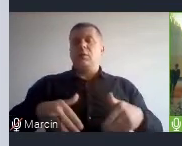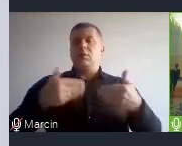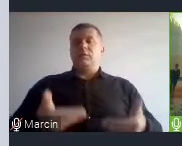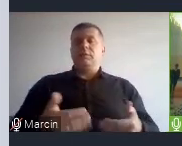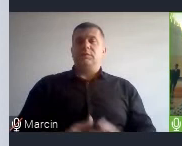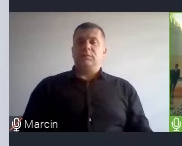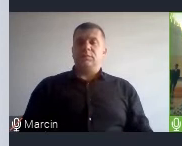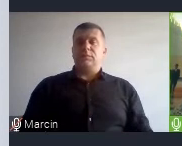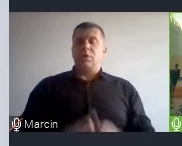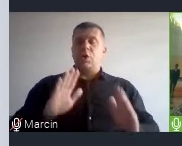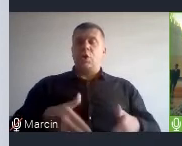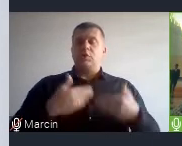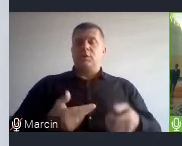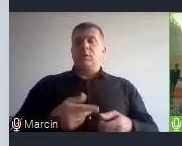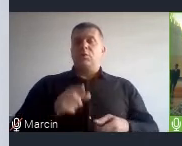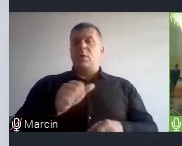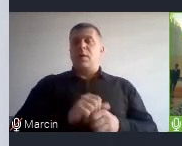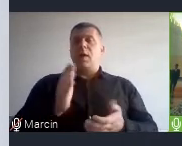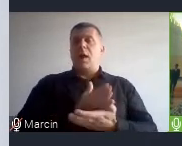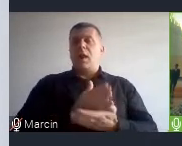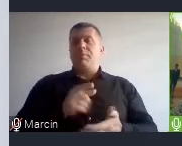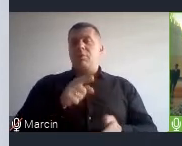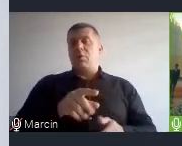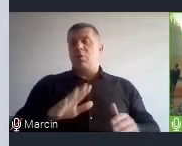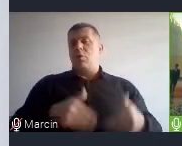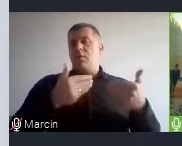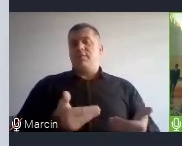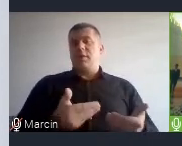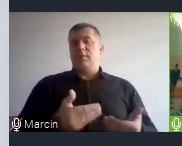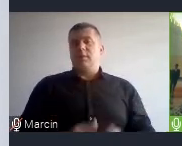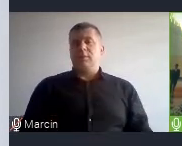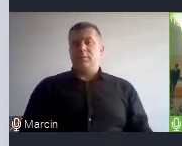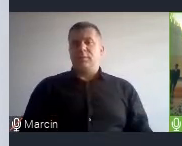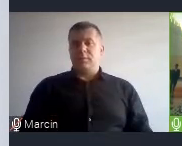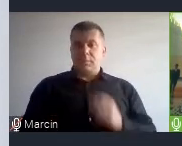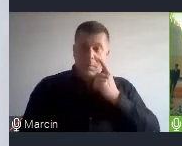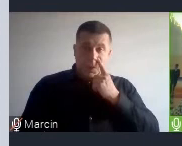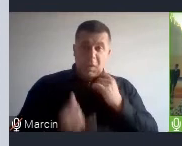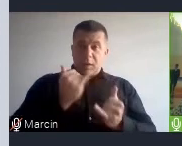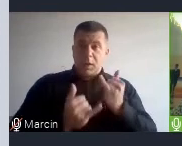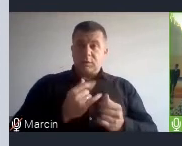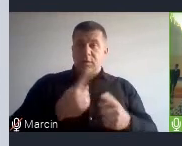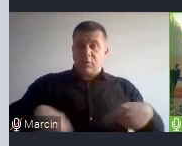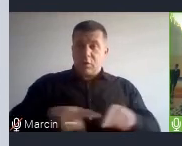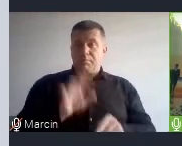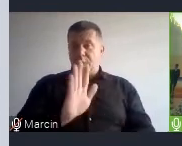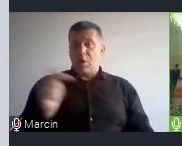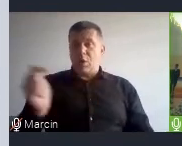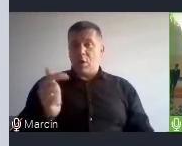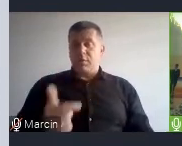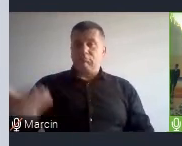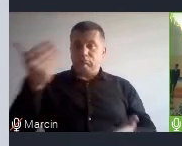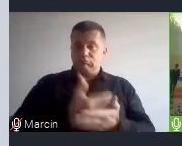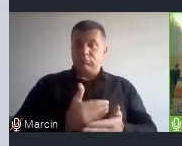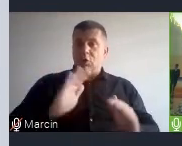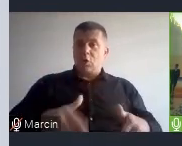Oświadczenia są elementem ofert wykonawców. Jeśli wykonawcy są zobowiązani do złożenia takich oświadczeń,